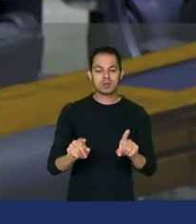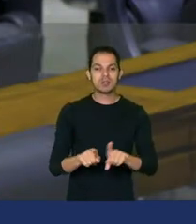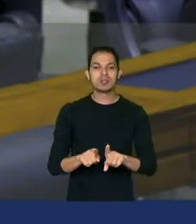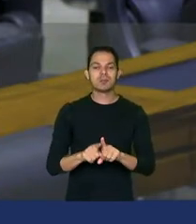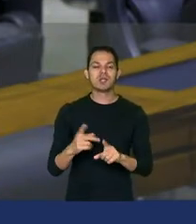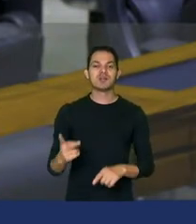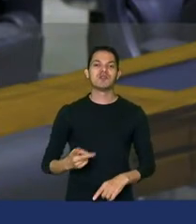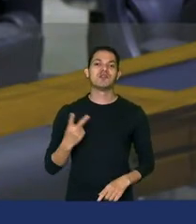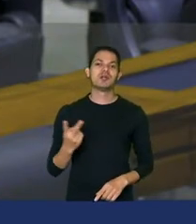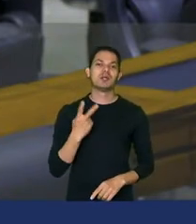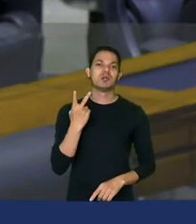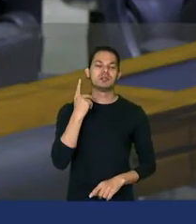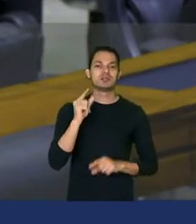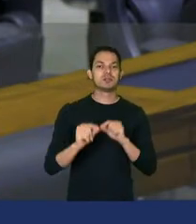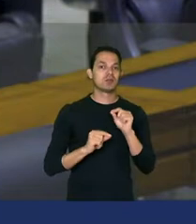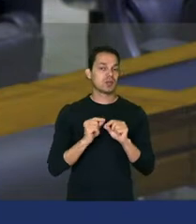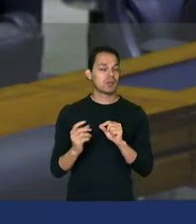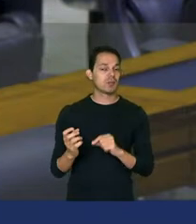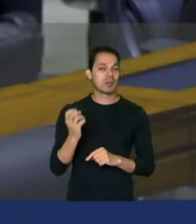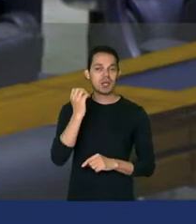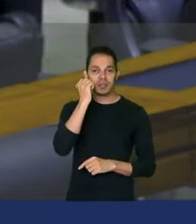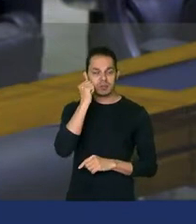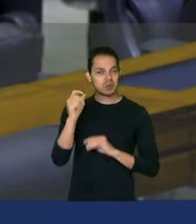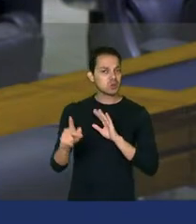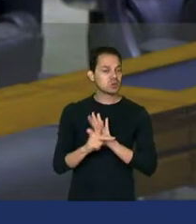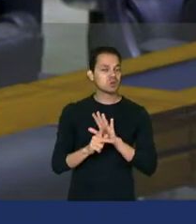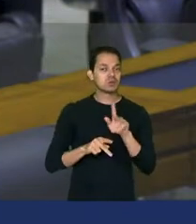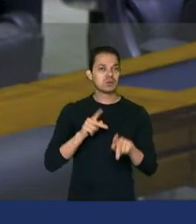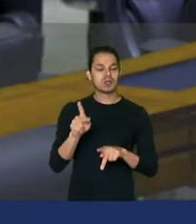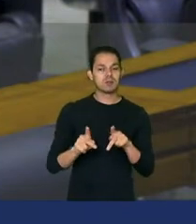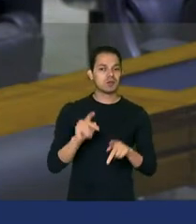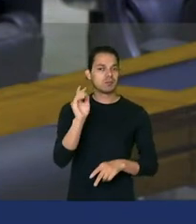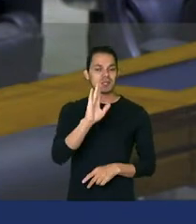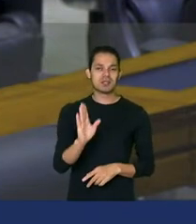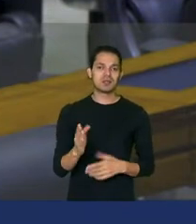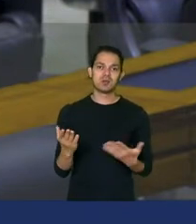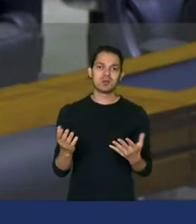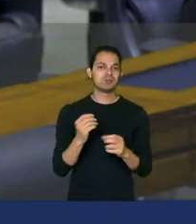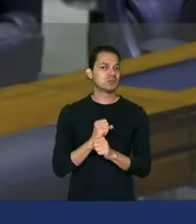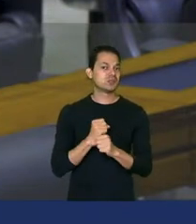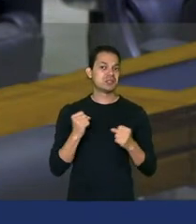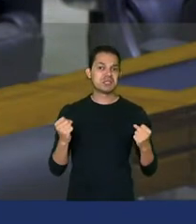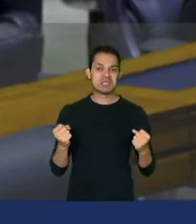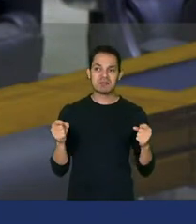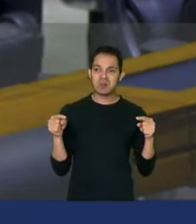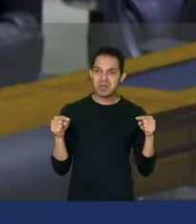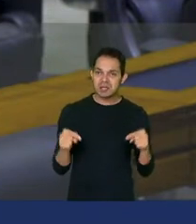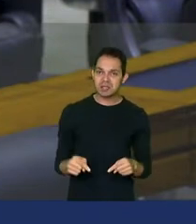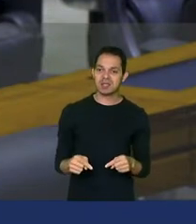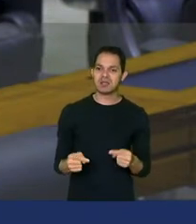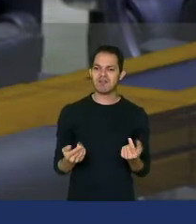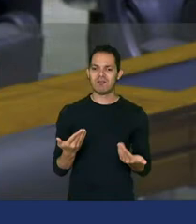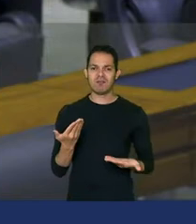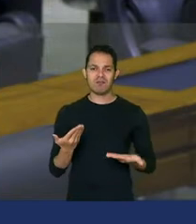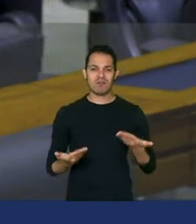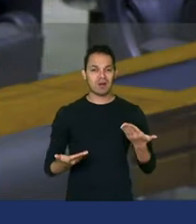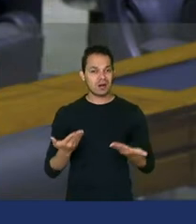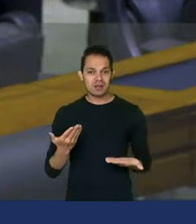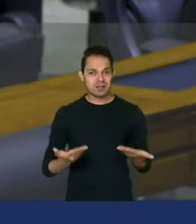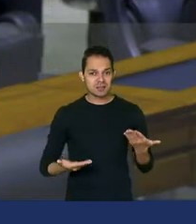RIA. ELA ESTABELECE QUE SE ESCOLHA A MELHOR PROPOSTA E QUE SE VALORIZE O QUE É PATRIMÔNIO DO POVO